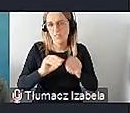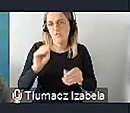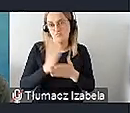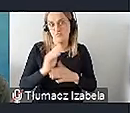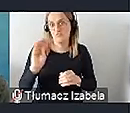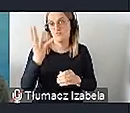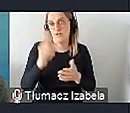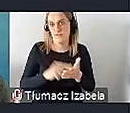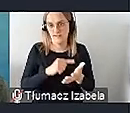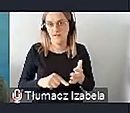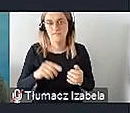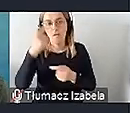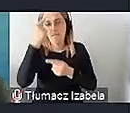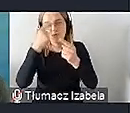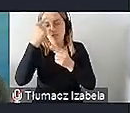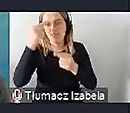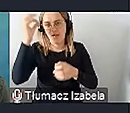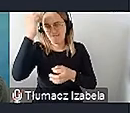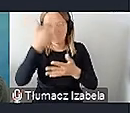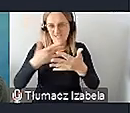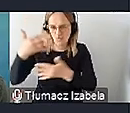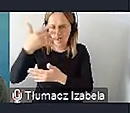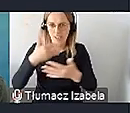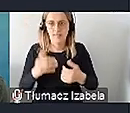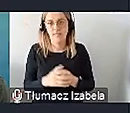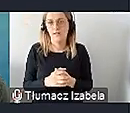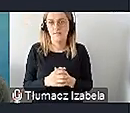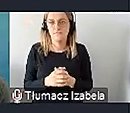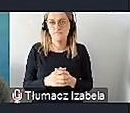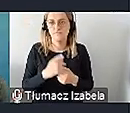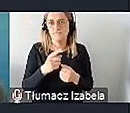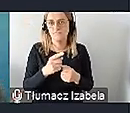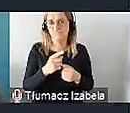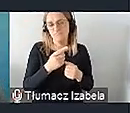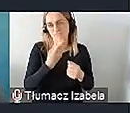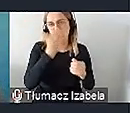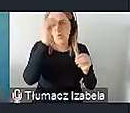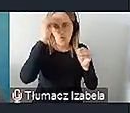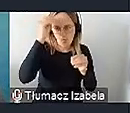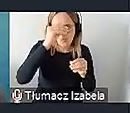zastosowania myślenia wizualnego w nauce i edukacji. Czyli uczymy się z inżynierami,